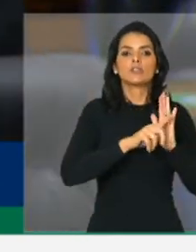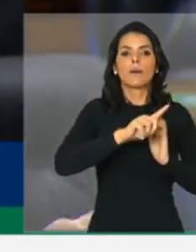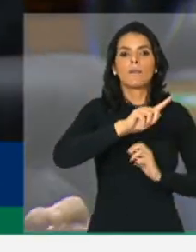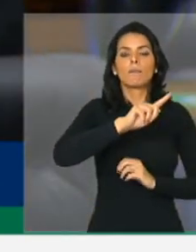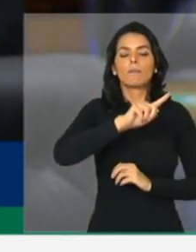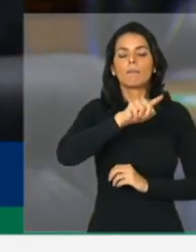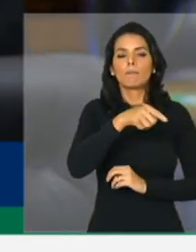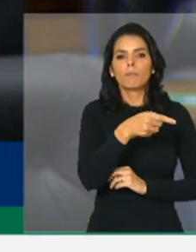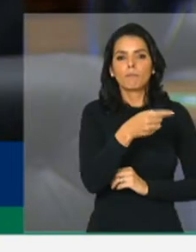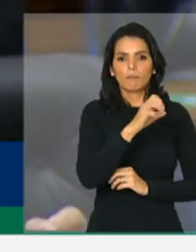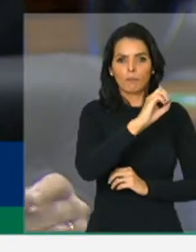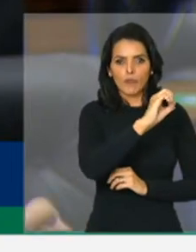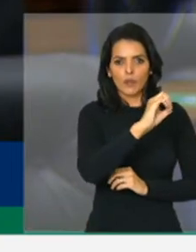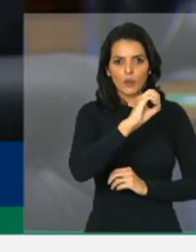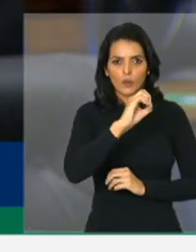NÓS PRECISAMOS PENSAR EM POLÍTICA DE DESENVOLVIMENTO